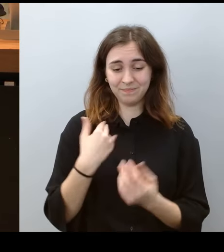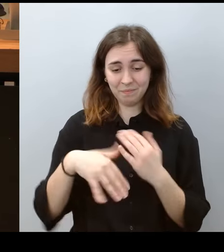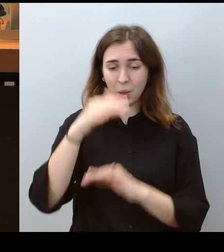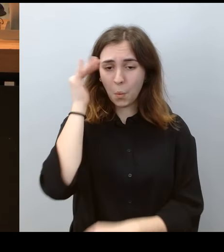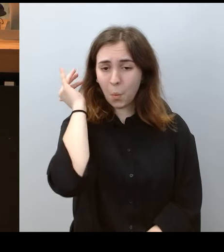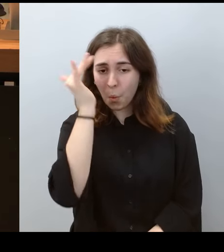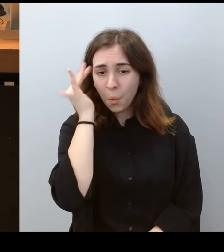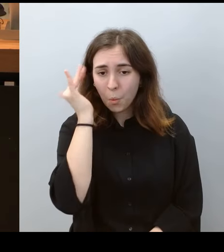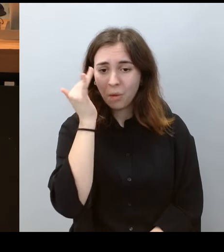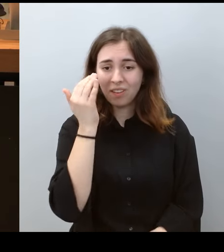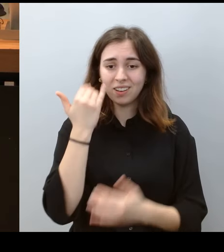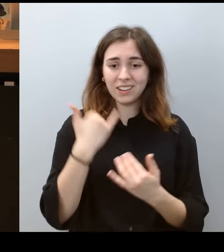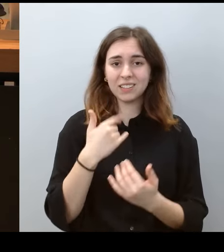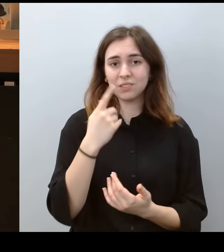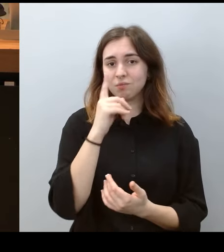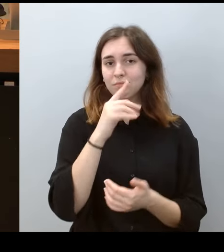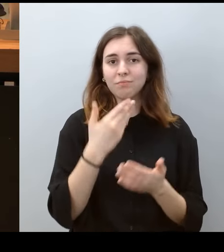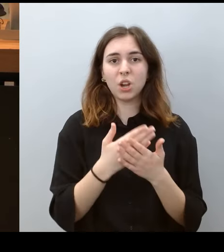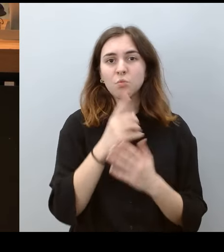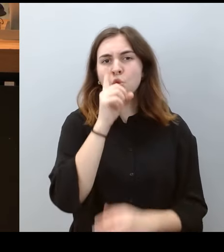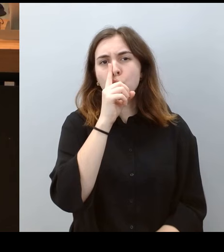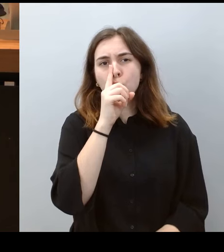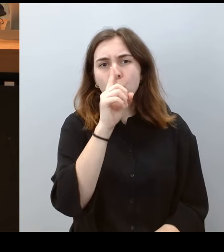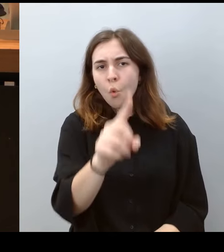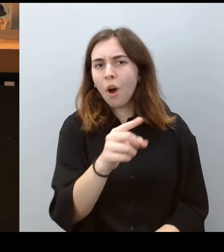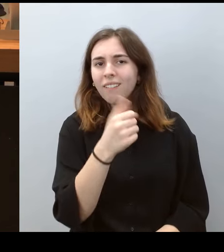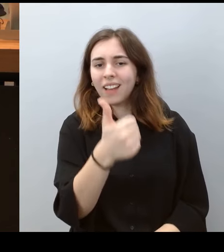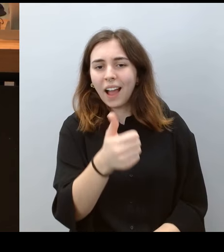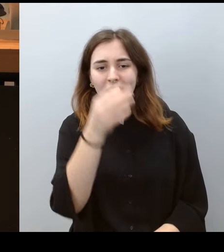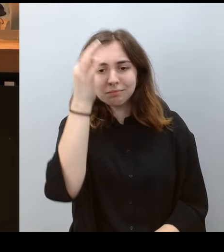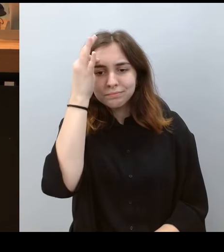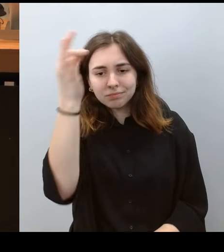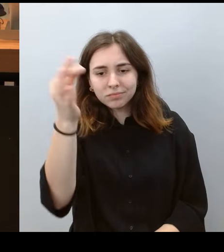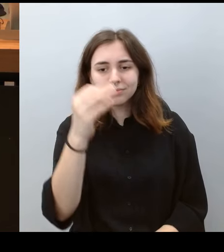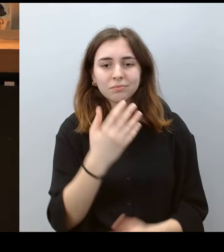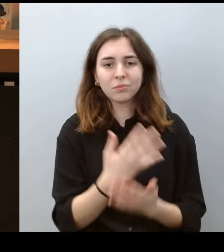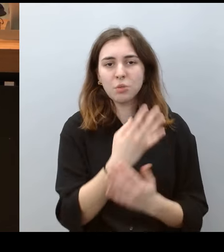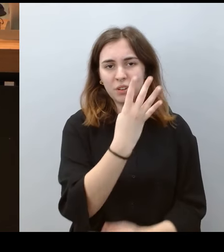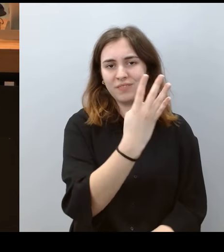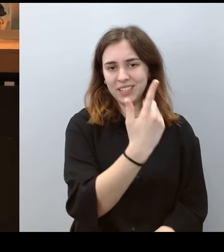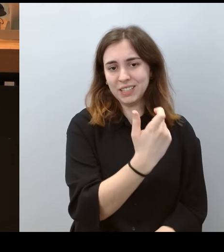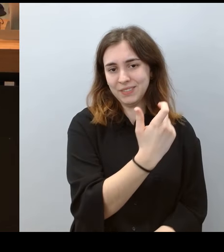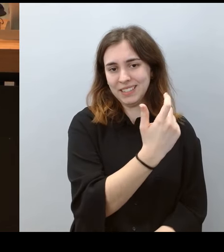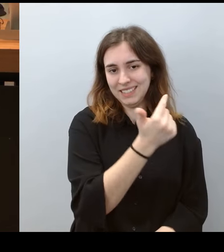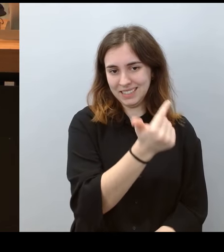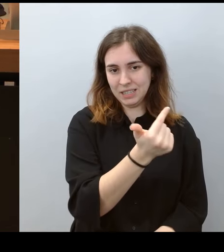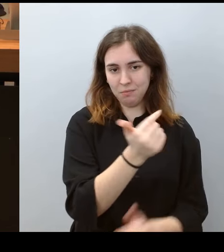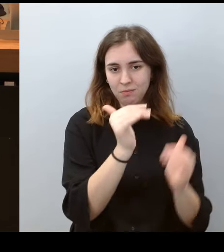auf ein mögliches Angebot einer 24 sieben Unterkunft mit besonderer Zielgruppe beschränken.